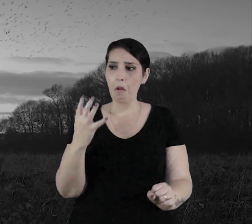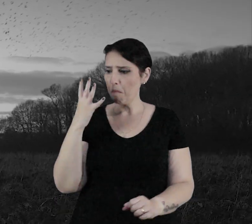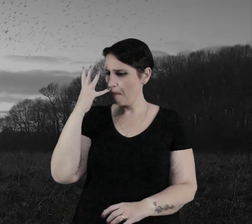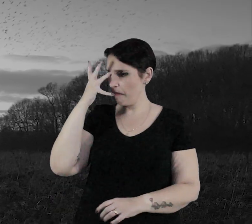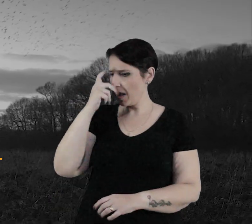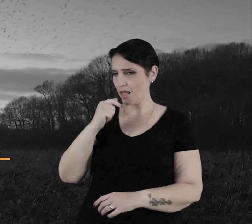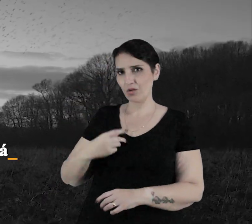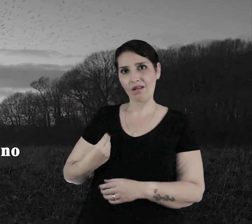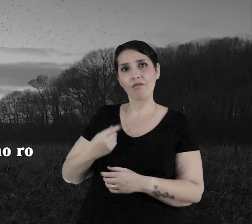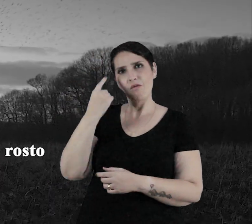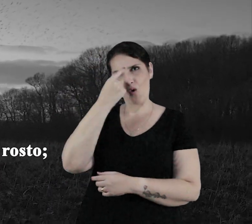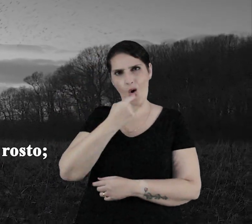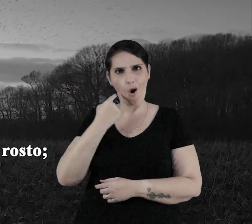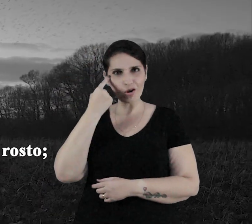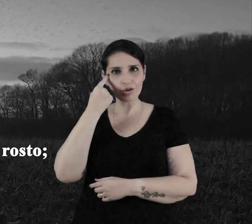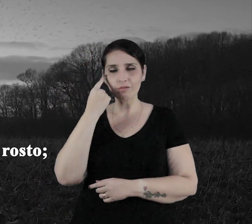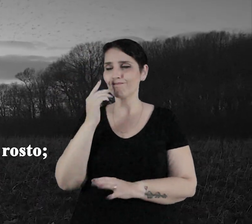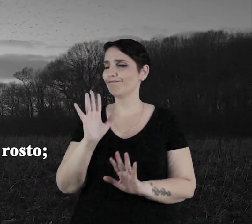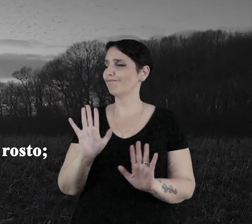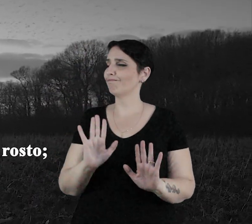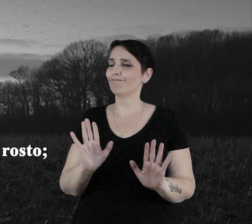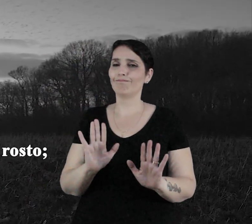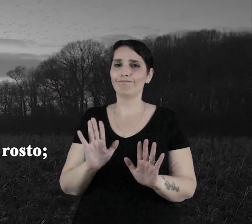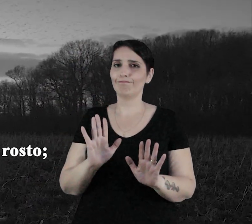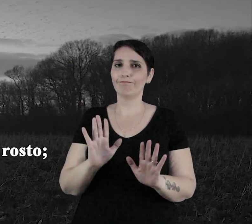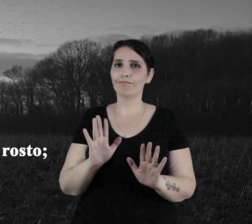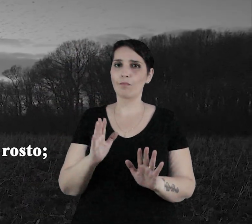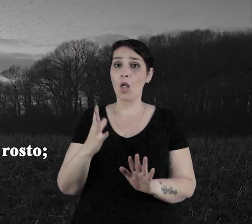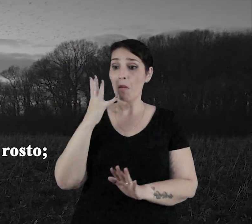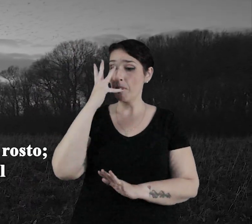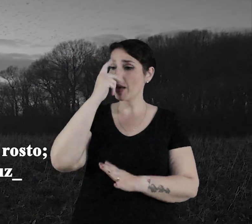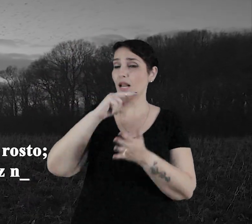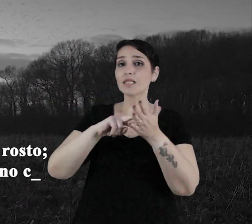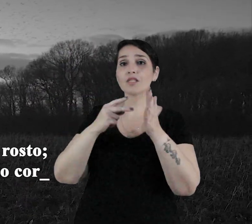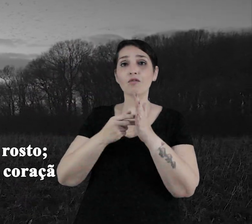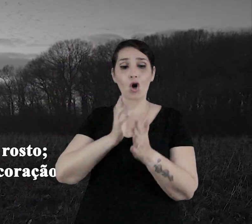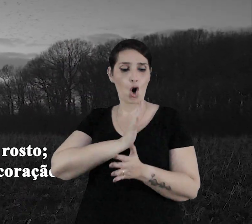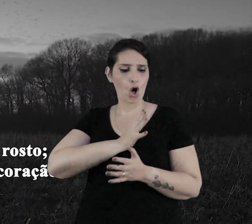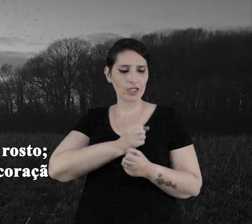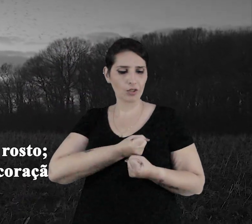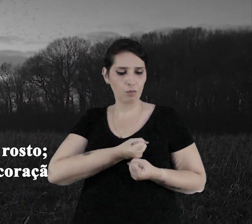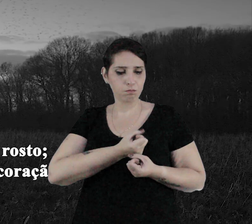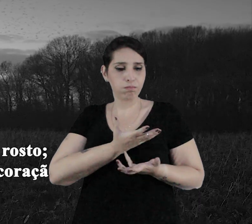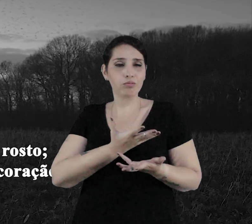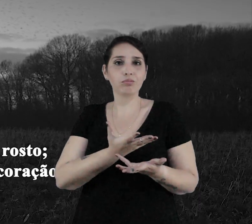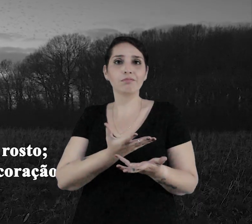A beleza não está no rosto. A beleza é uma luz no coração.